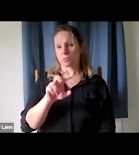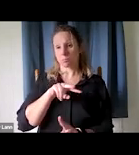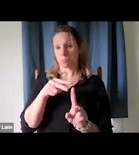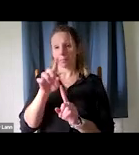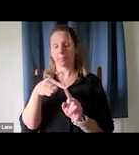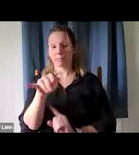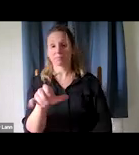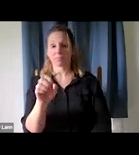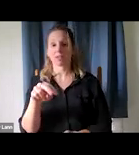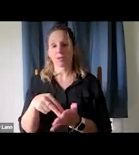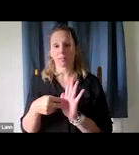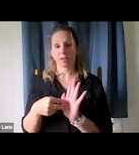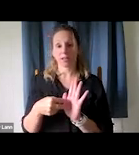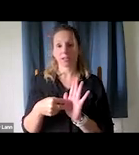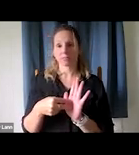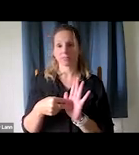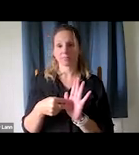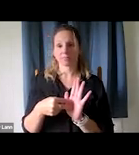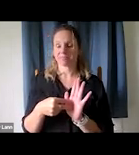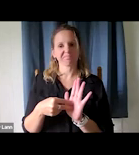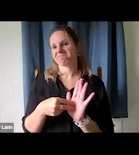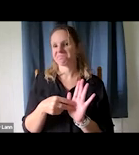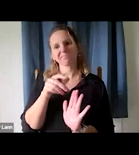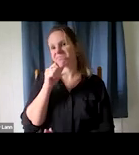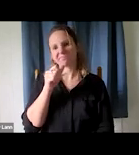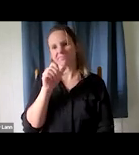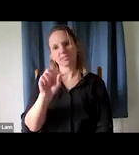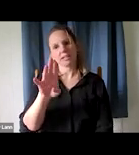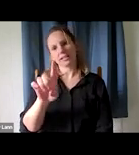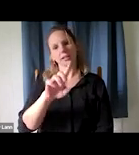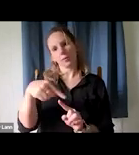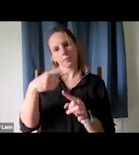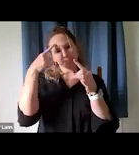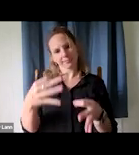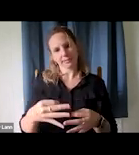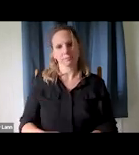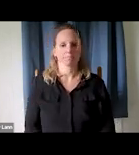No lo consideramos un trastorno por consumo de sustancias cuando hacemos nuestras determinaciones.